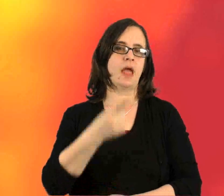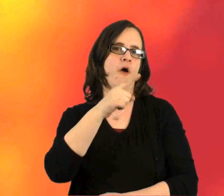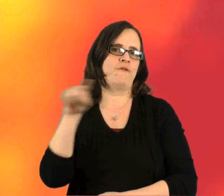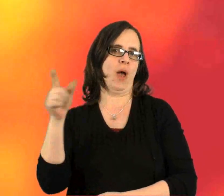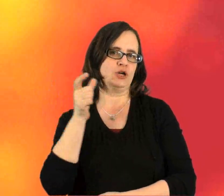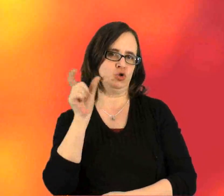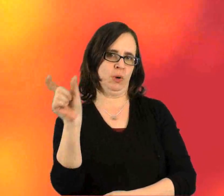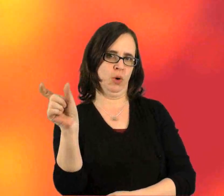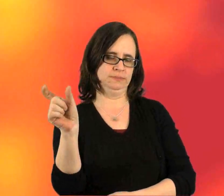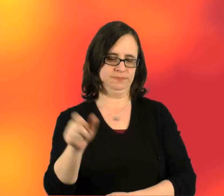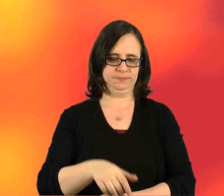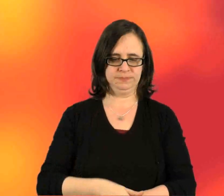Wochenspruch